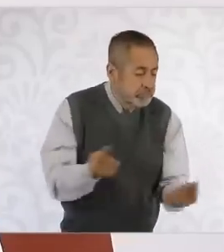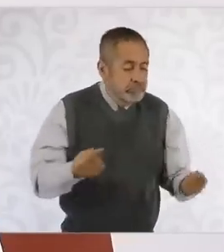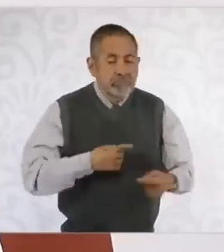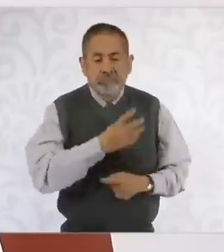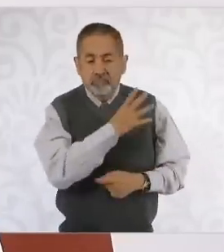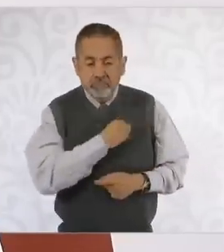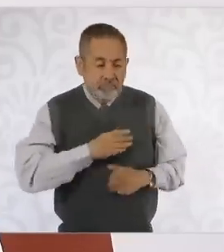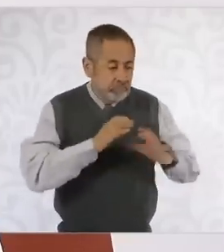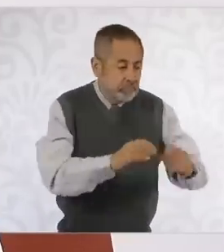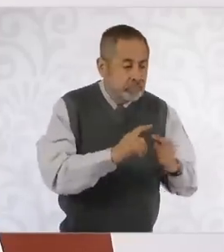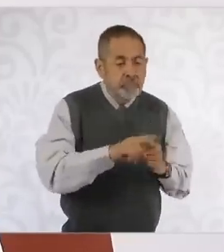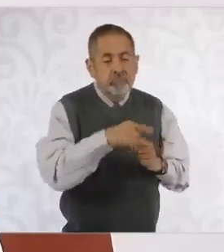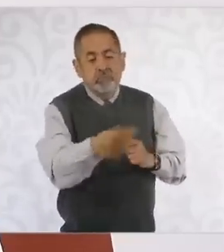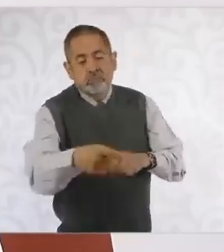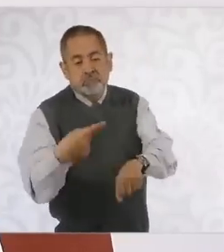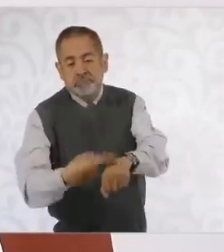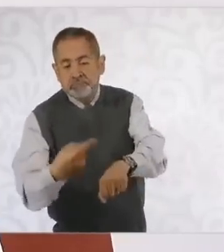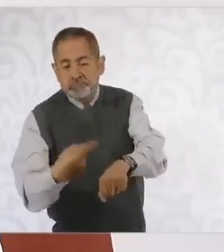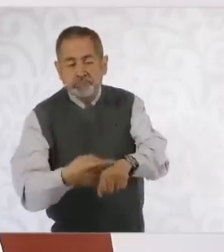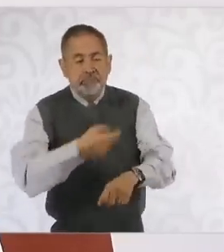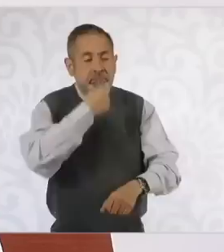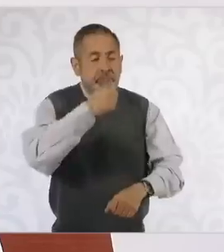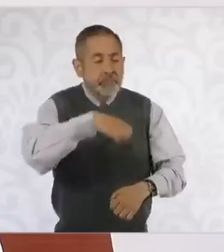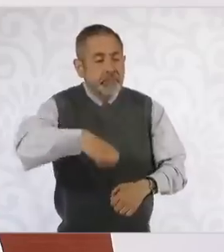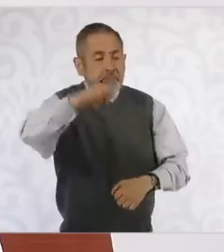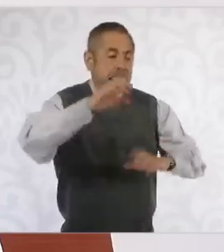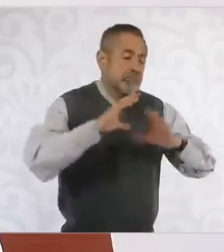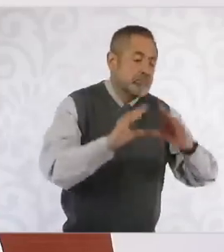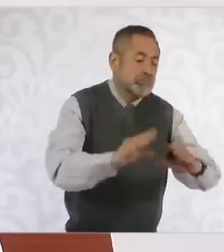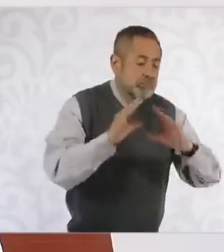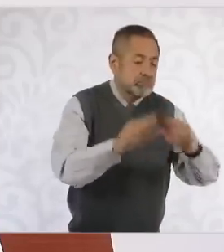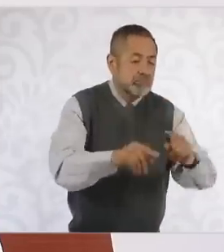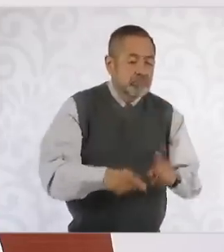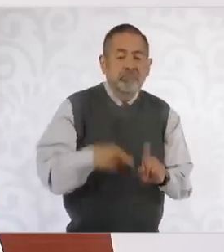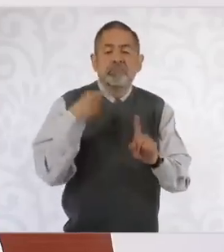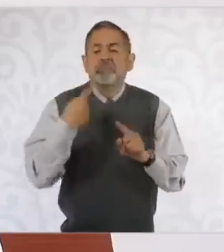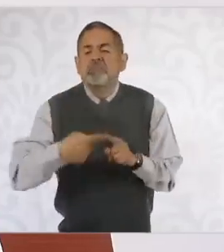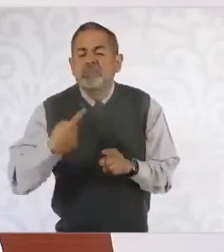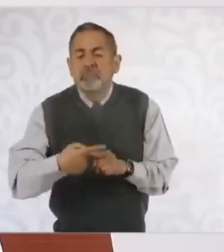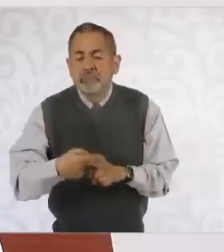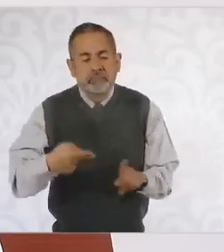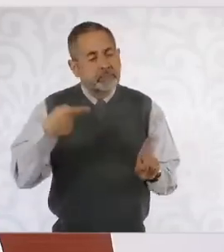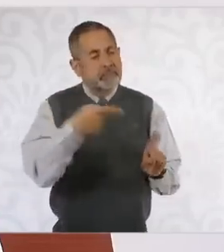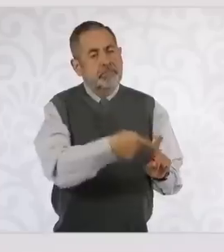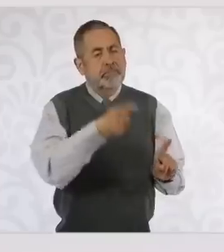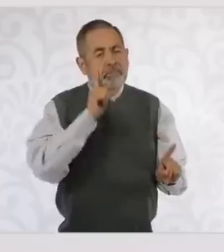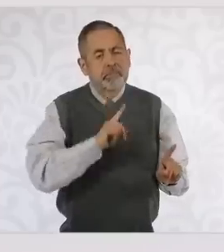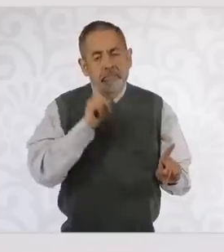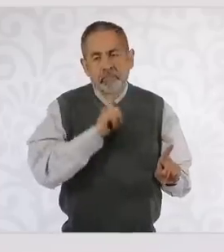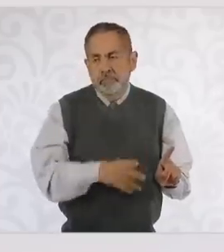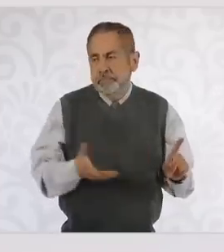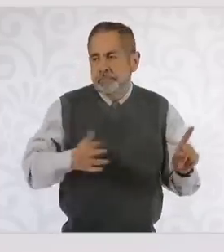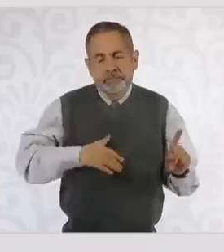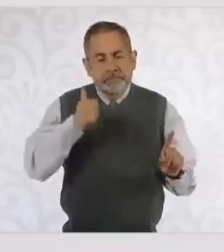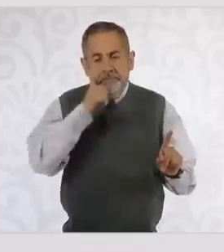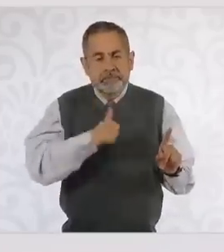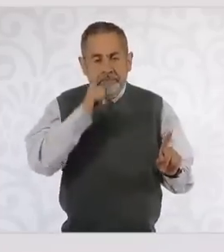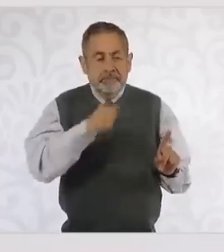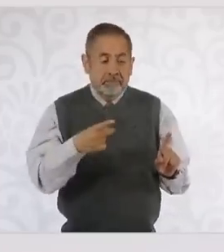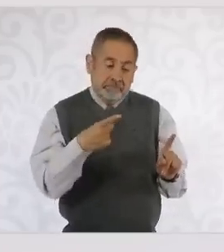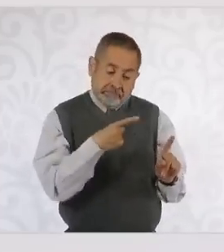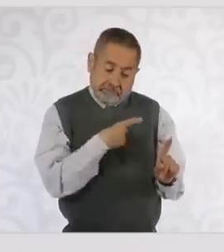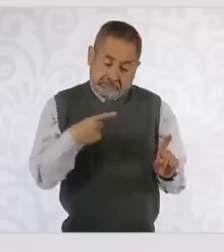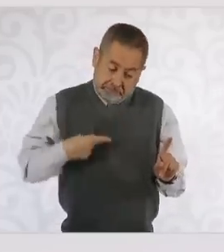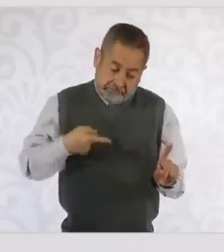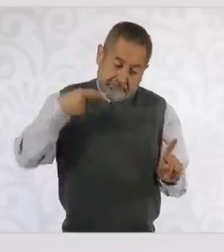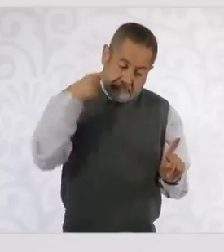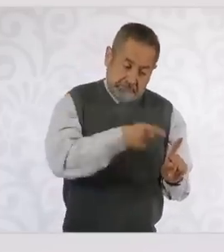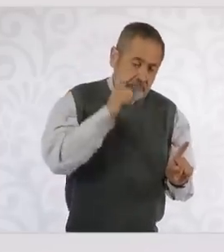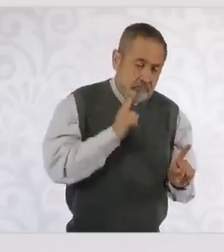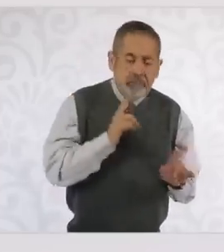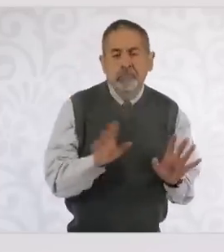persona enferma una persona mayor debe ser la mujer nosotros no creemos que el debe eh sea